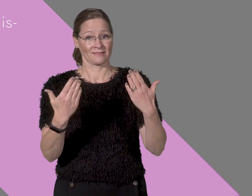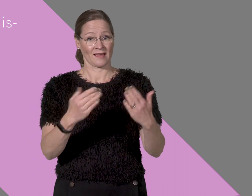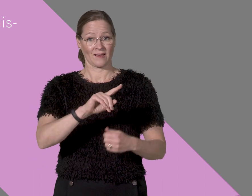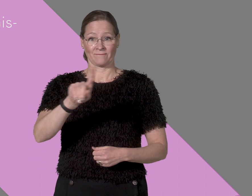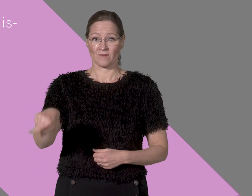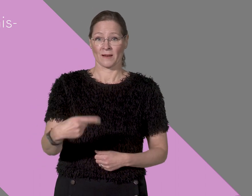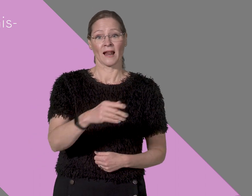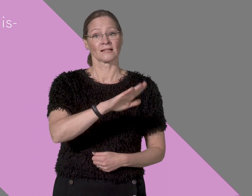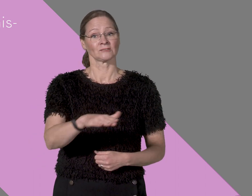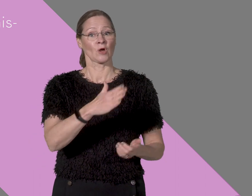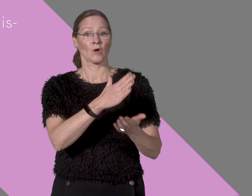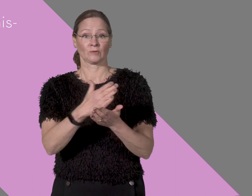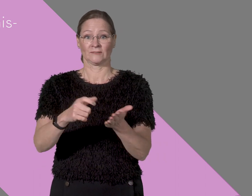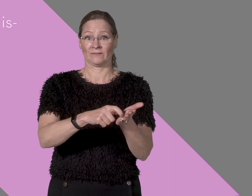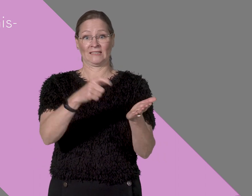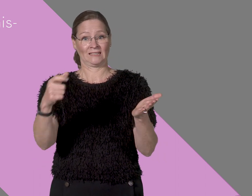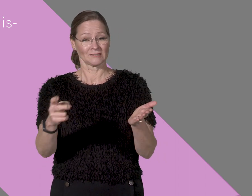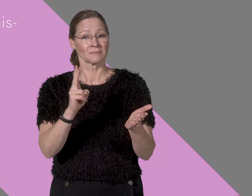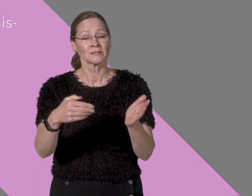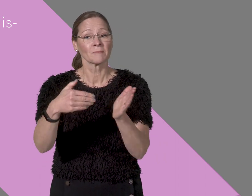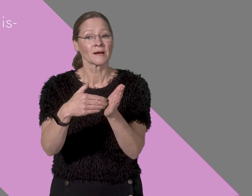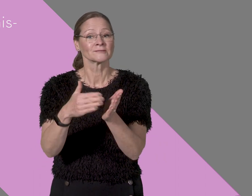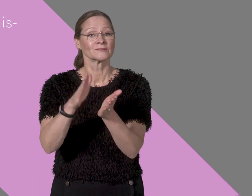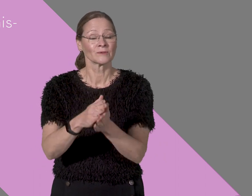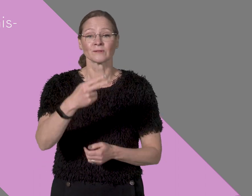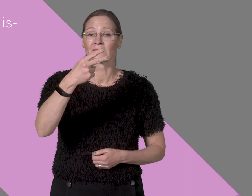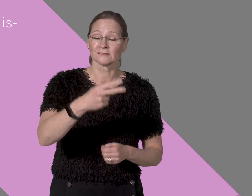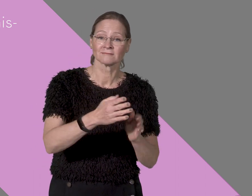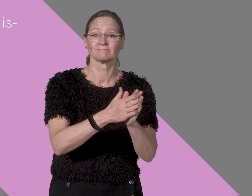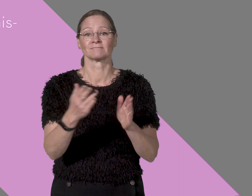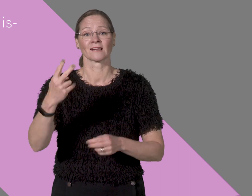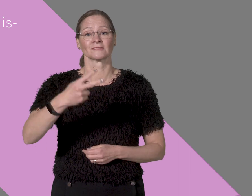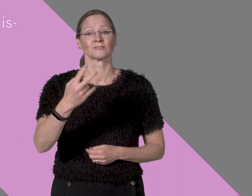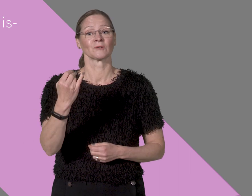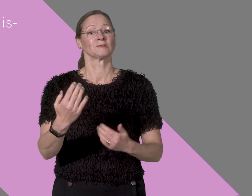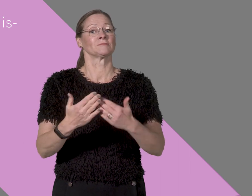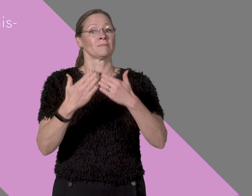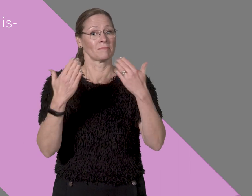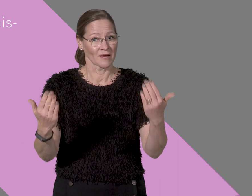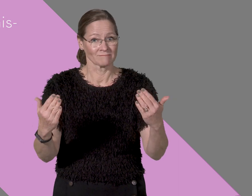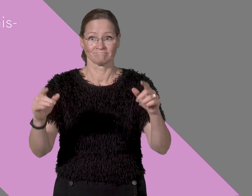Tänä vuonna lapsen oikeuksien viikkoa vietettiin 20.–26.11.2023 -